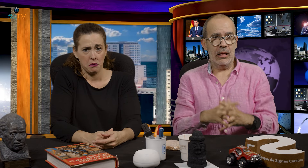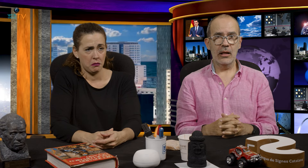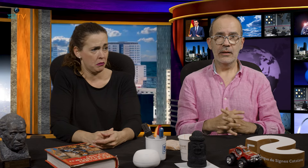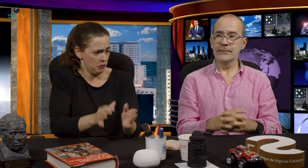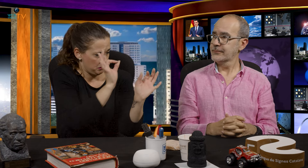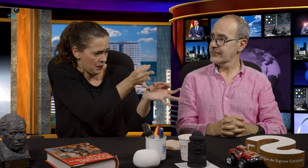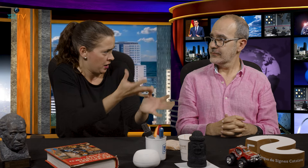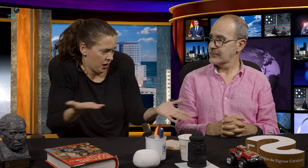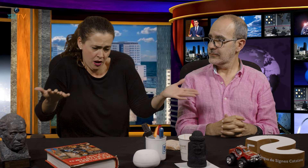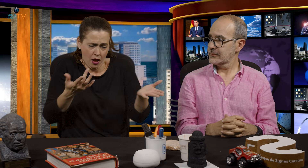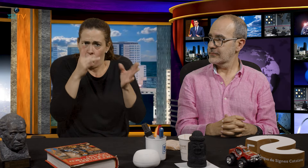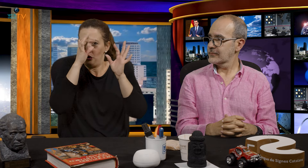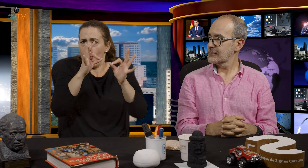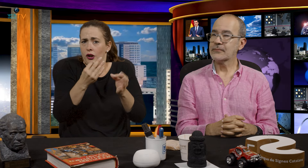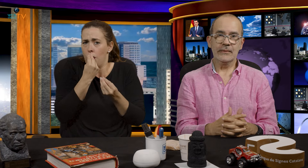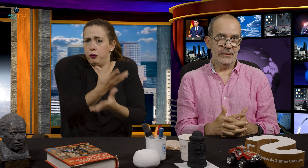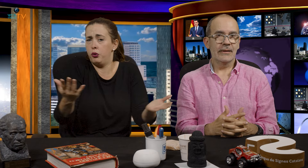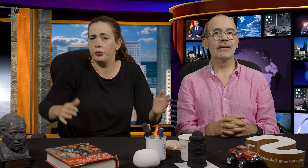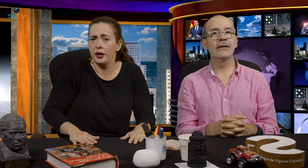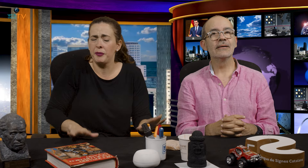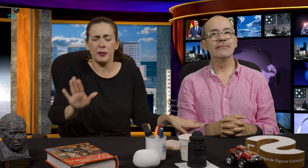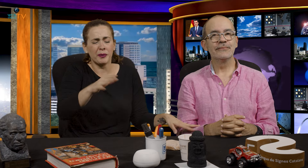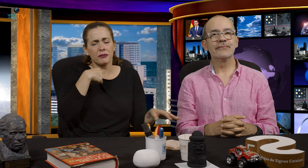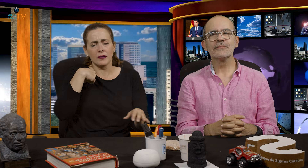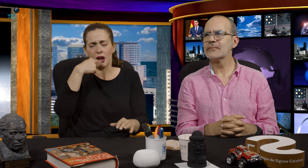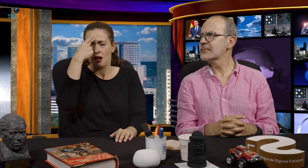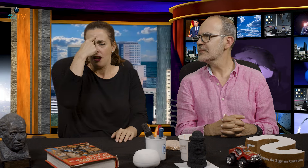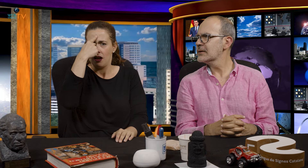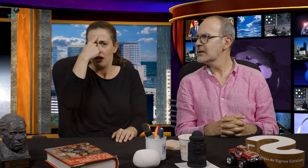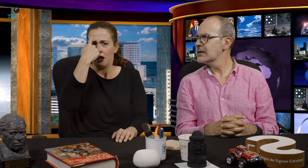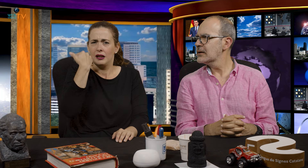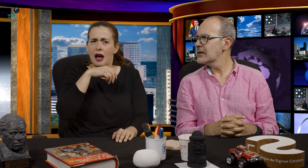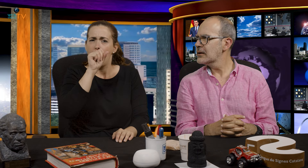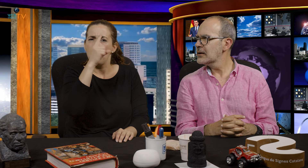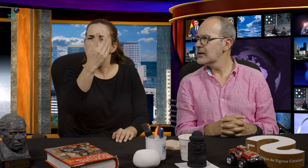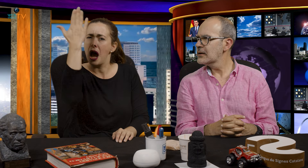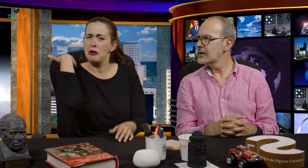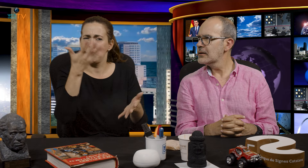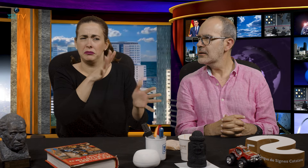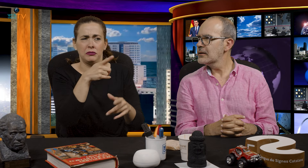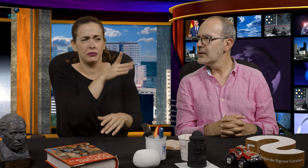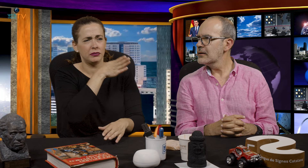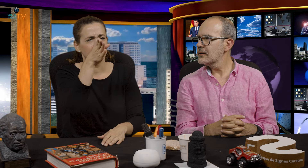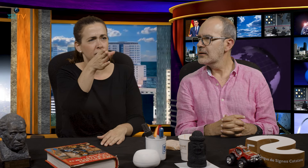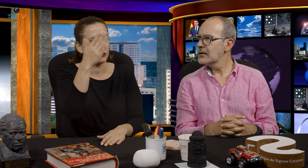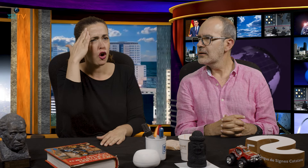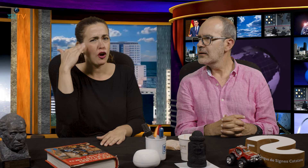Sí, claro. Es lógico y me parece muy bien. Me acabo de acordar de que hace un año fuiste a Corea del Sur,